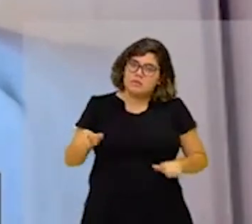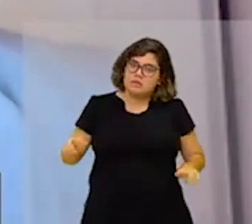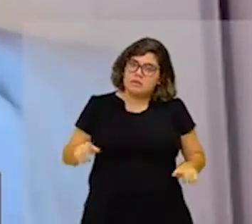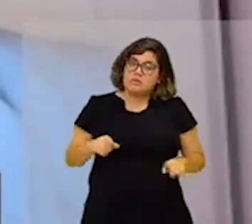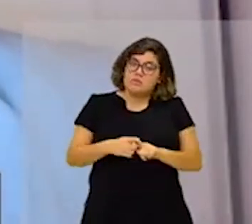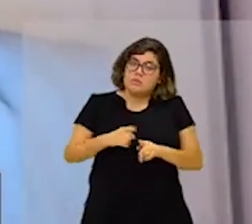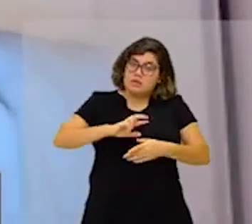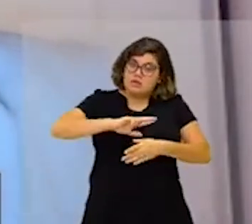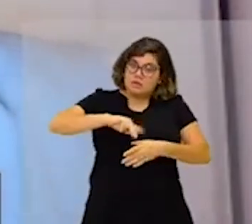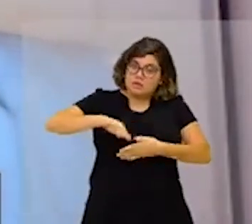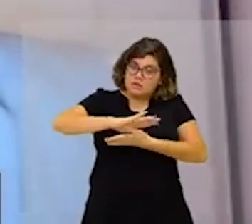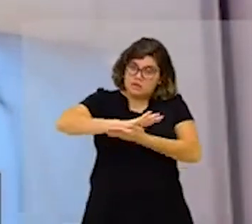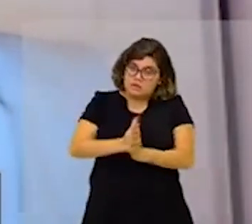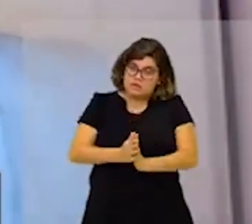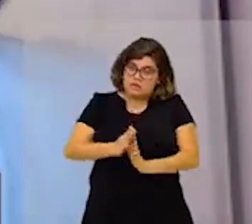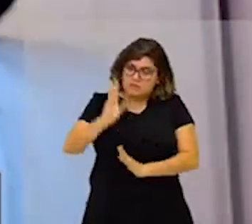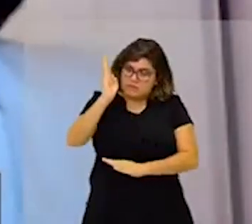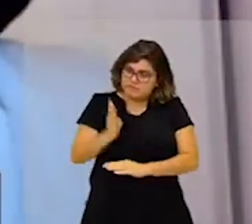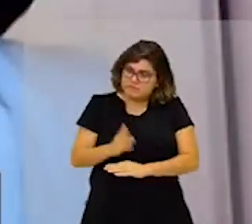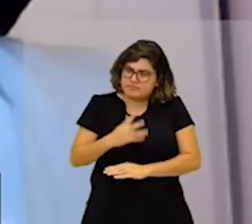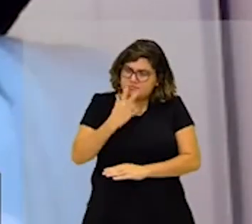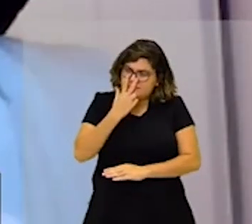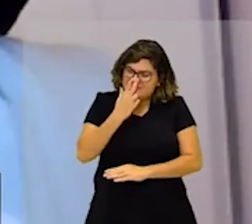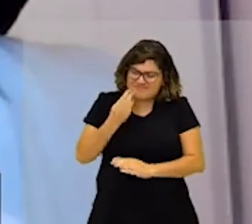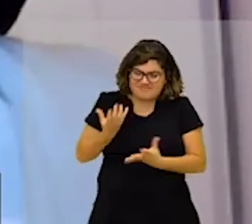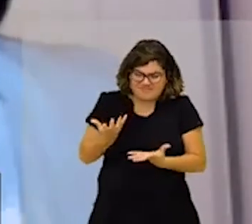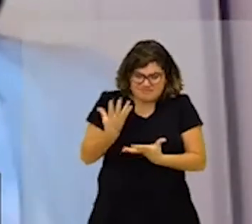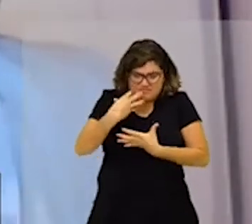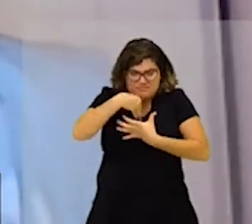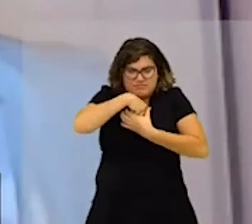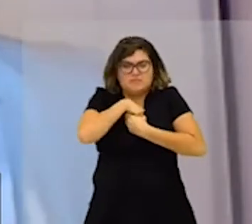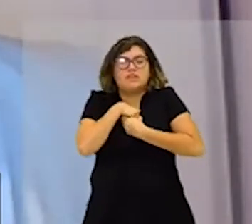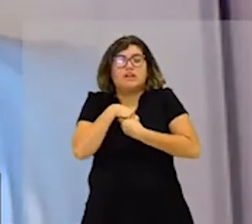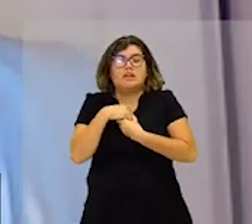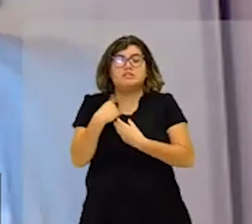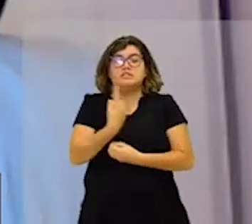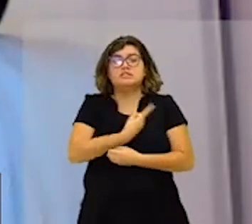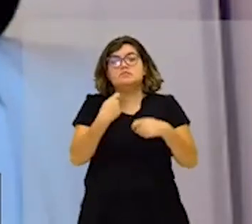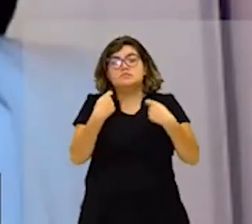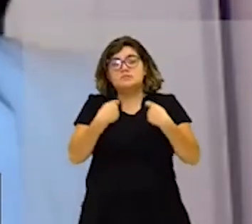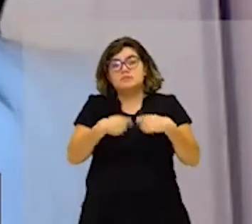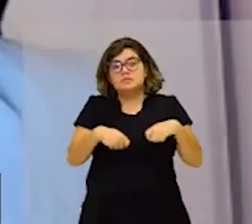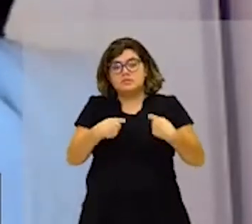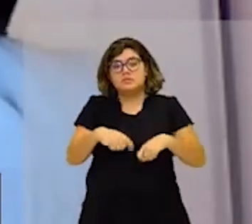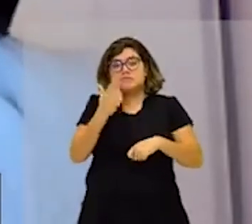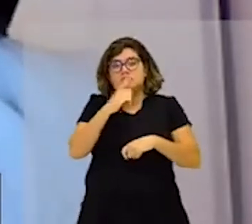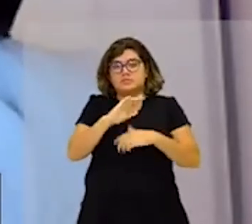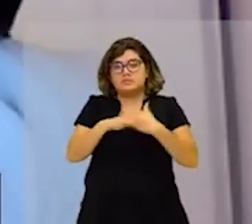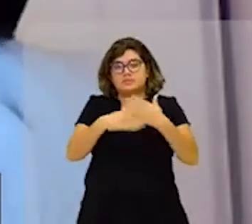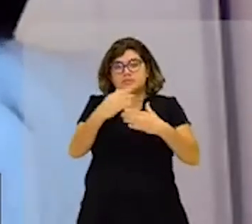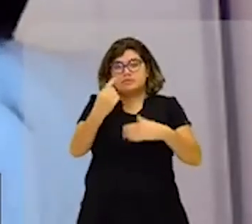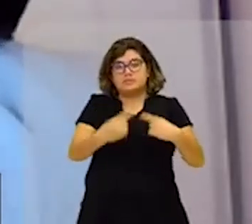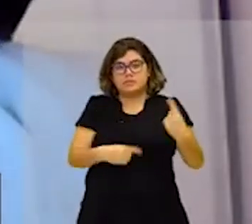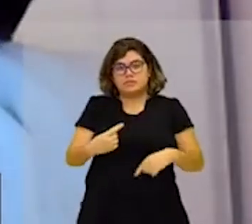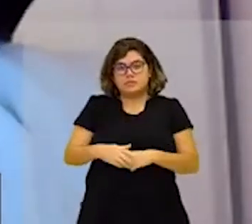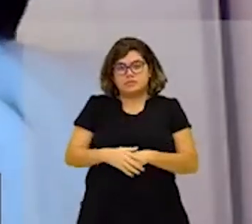brasileiro é tão entranhado e nós precisamos evoluir a discussão é a mesma coisa que eu digo